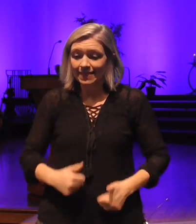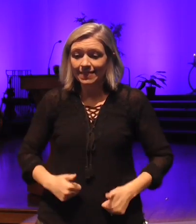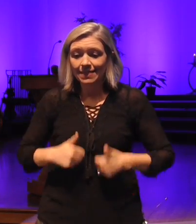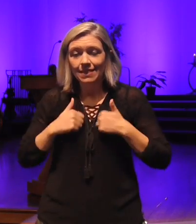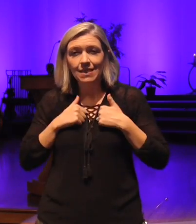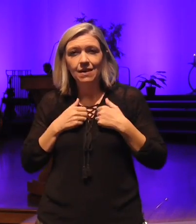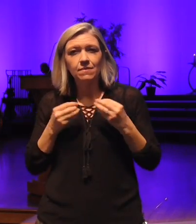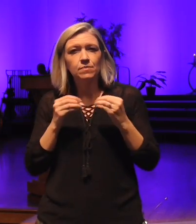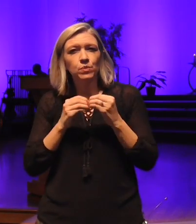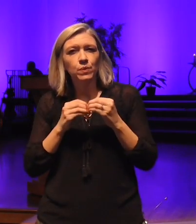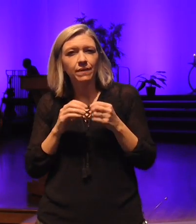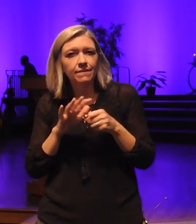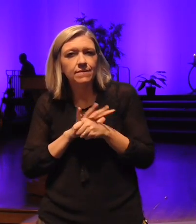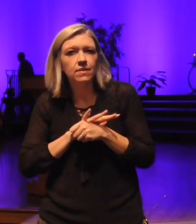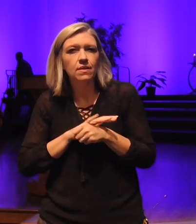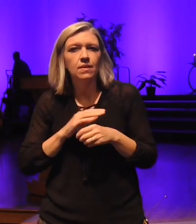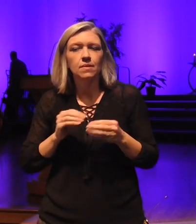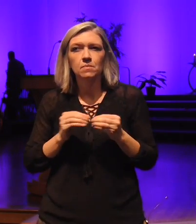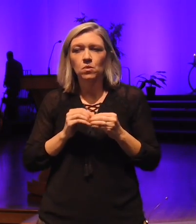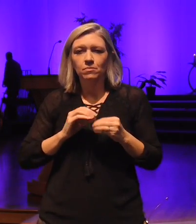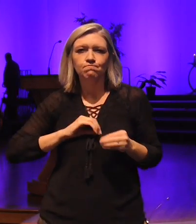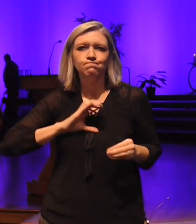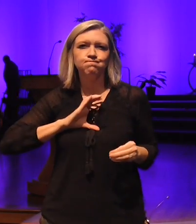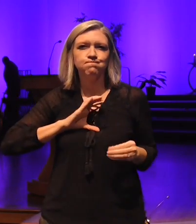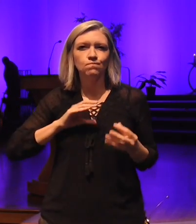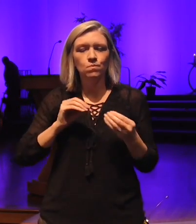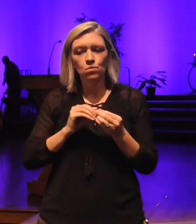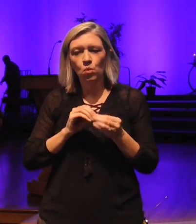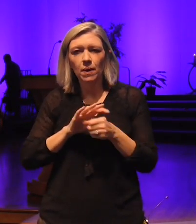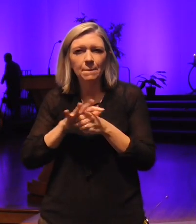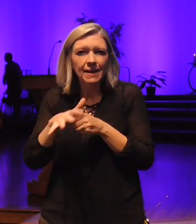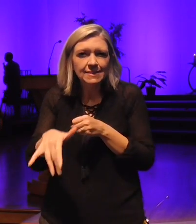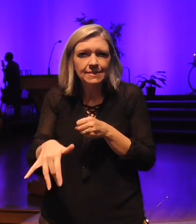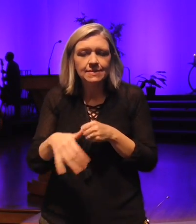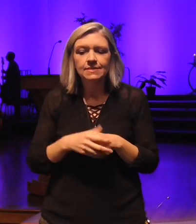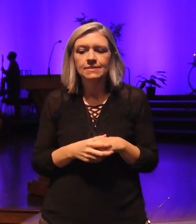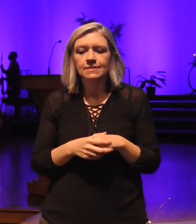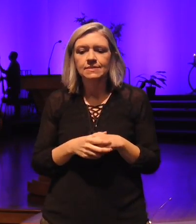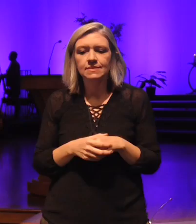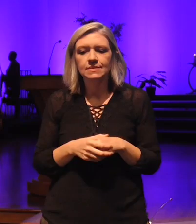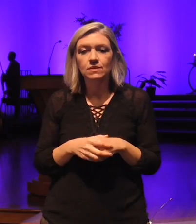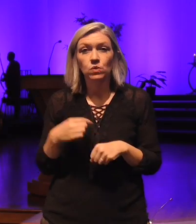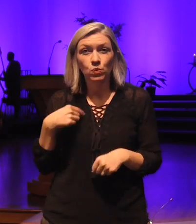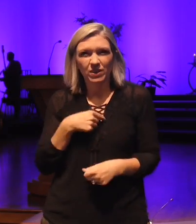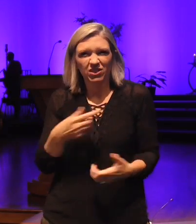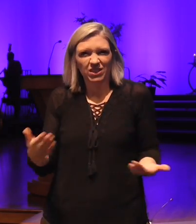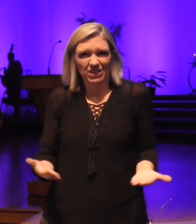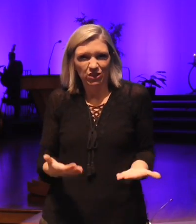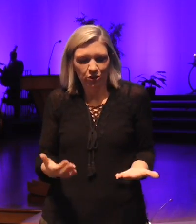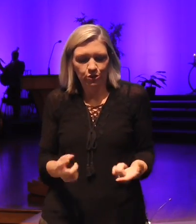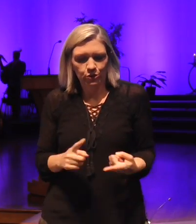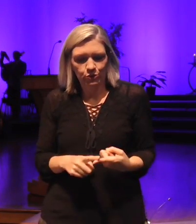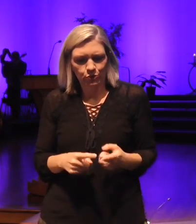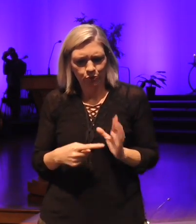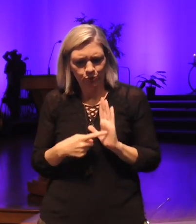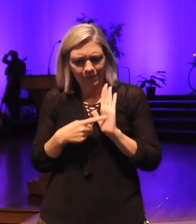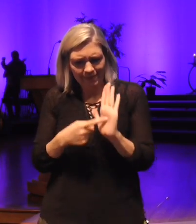abundantemente aquí para revelar a través de nosotros mismos en nuestro vivir